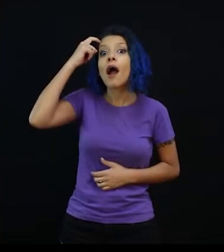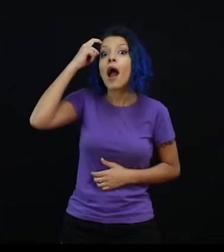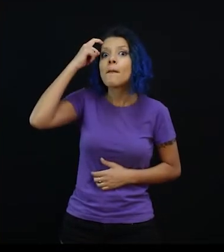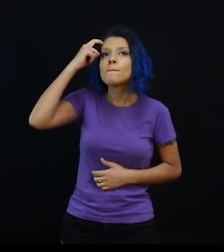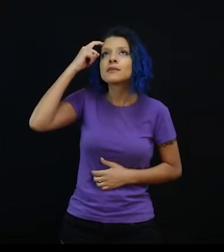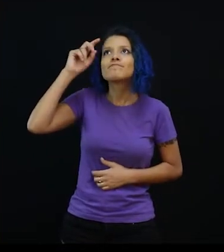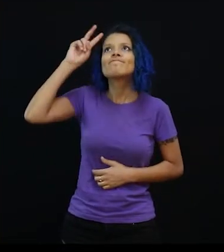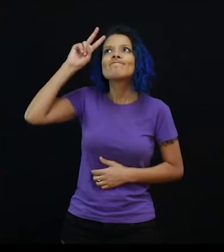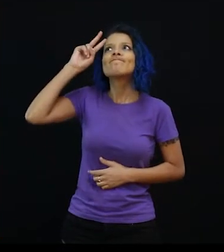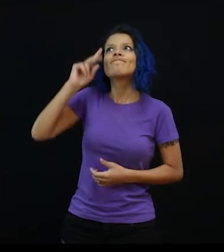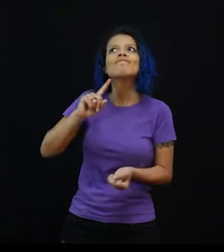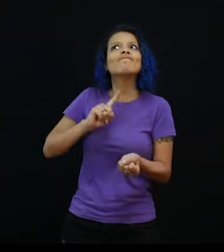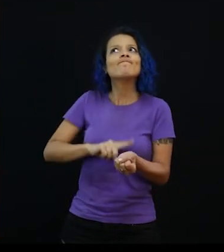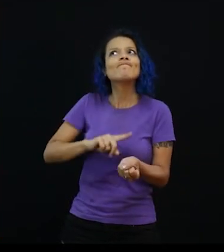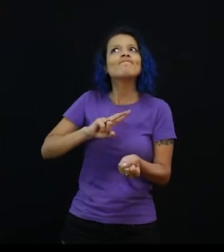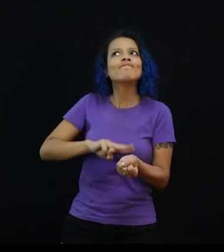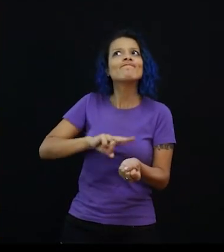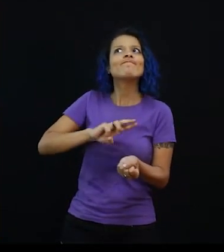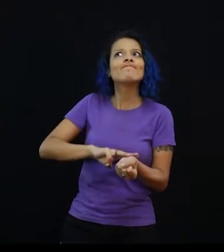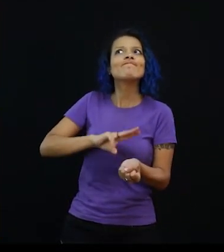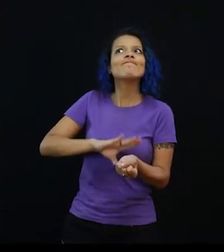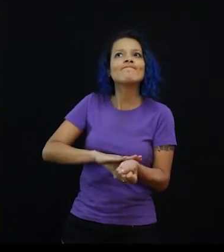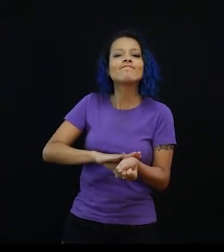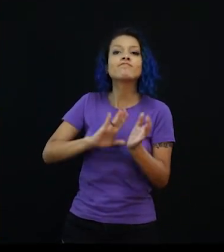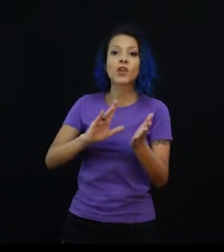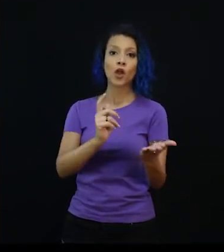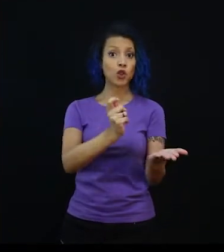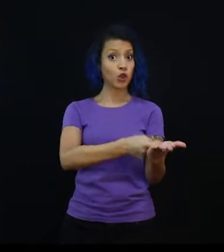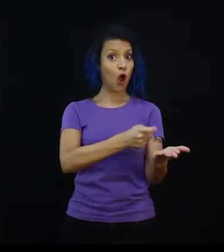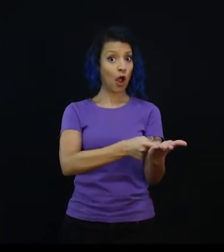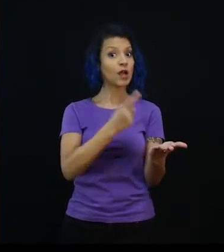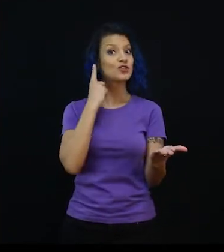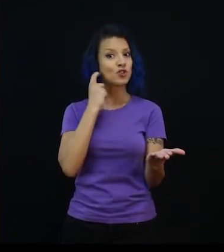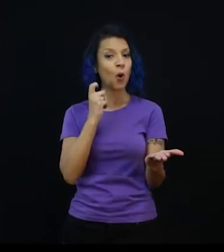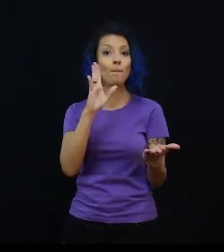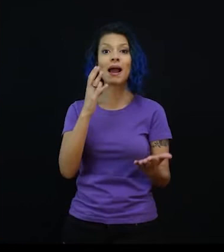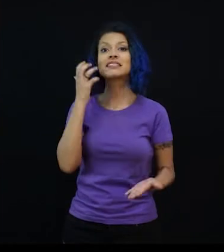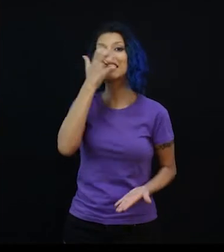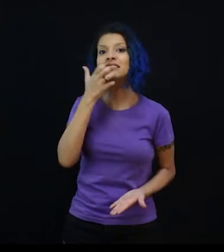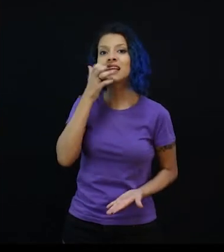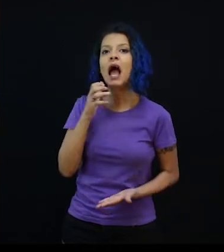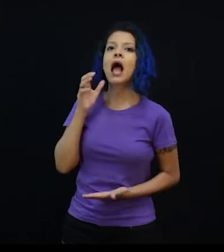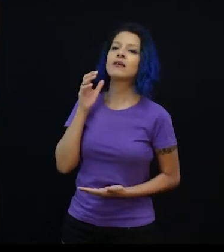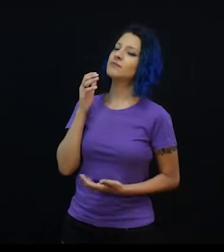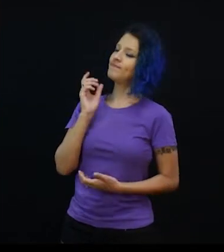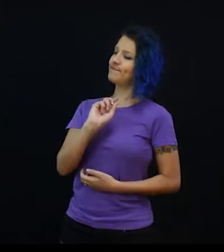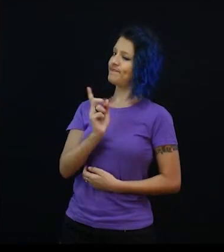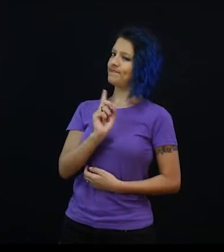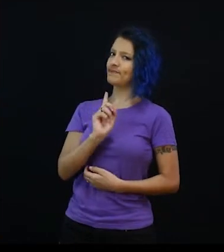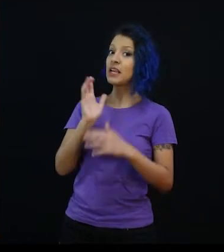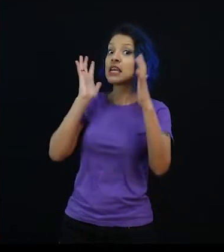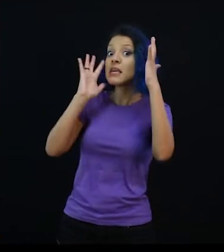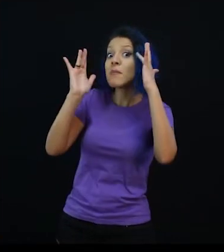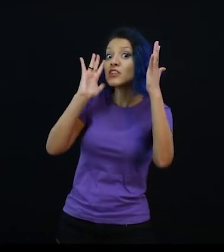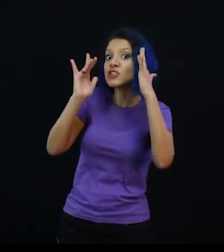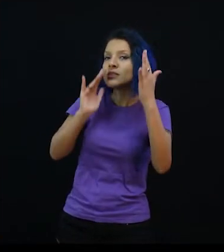A gente vai tocar, mas não vai poder cantar. A gente vai ter de imaginar a música. Tá bom? Posso pegar outro?